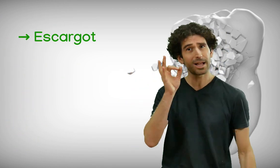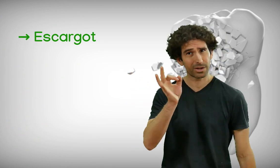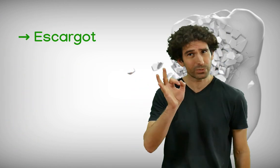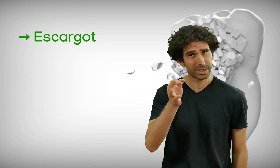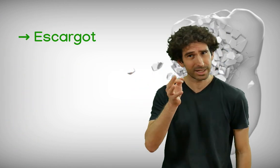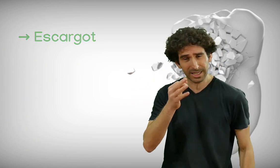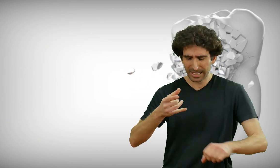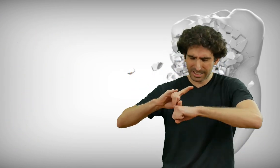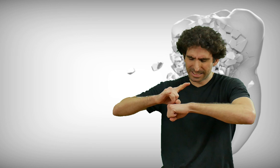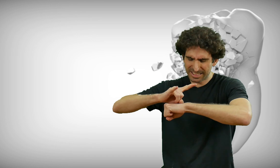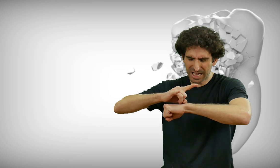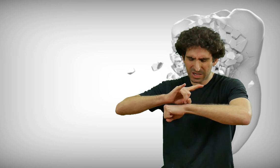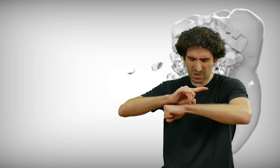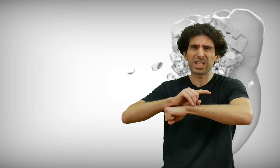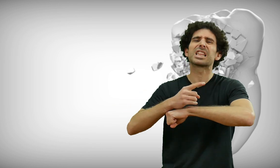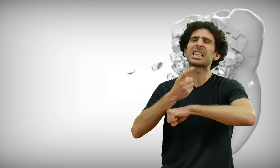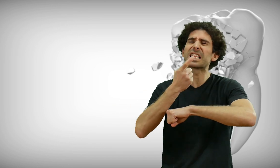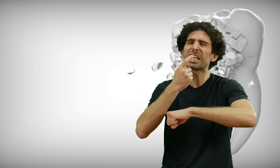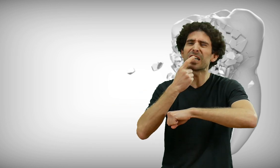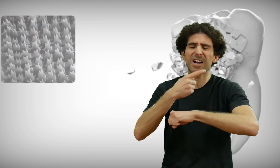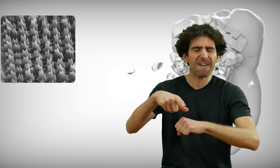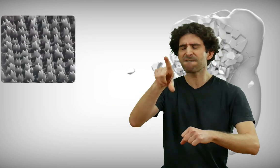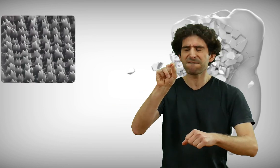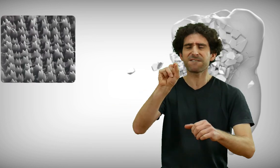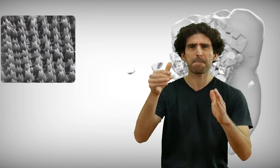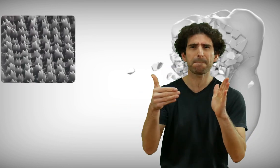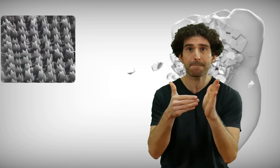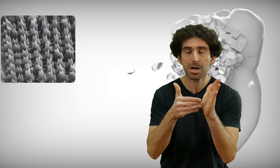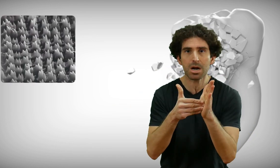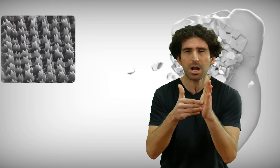Eh oui, l'escargot a 20.000 dents !